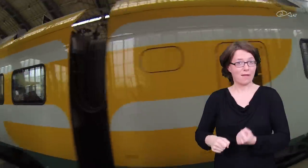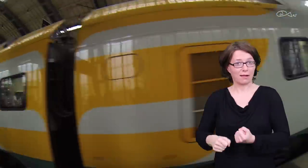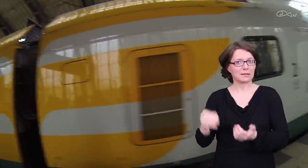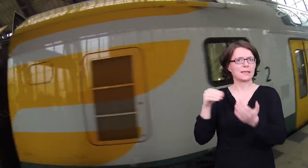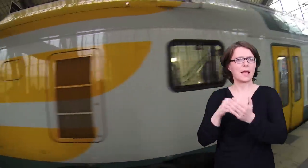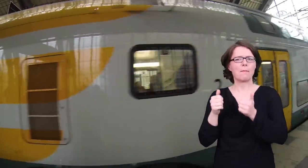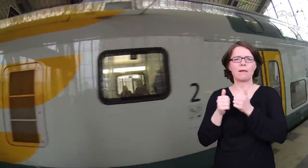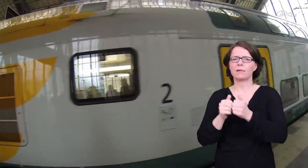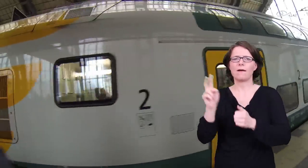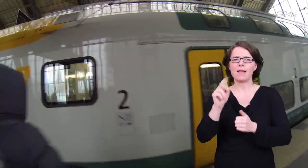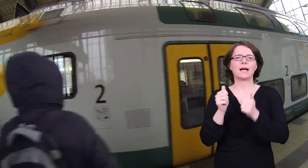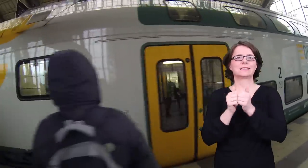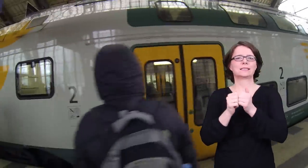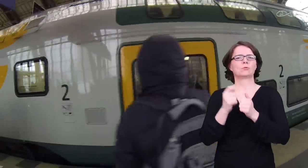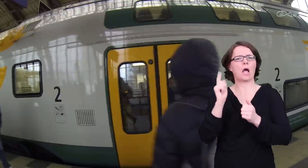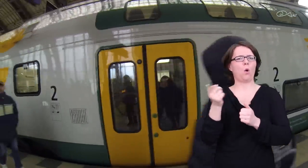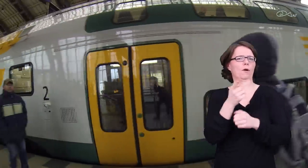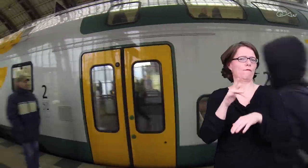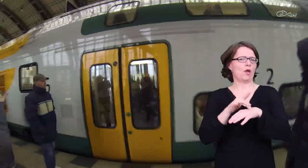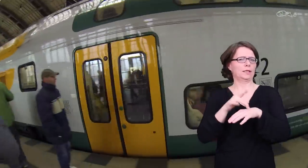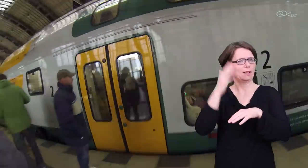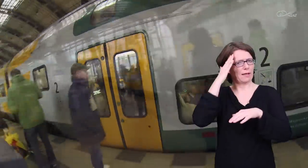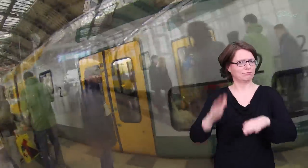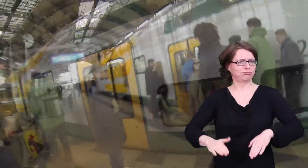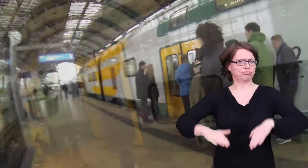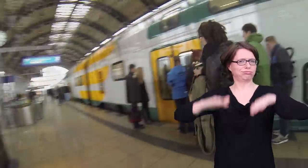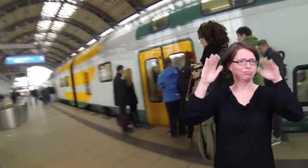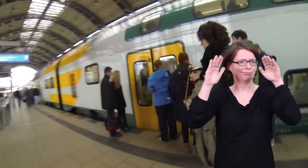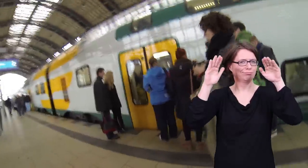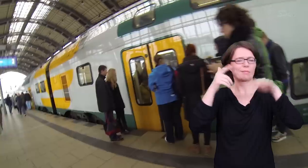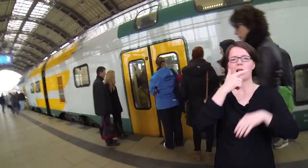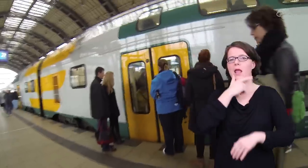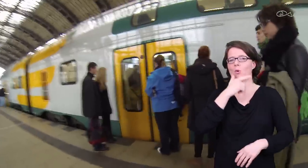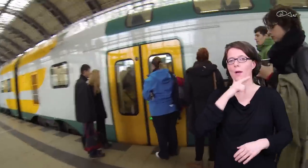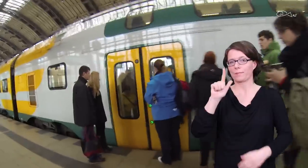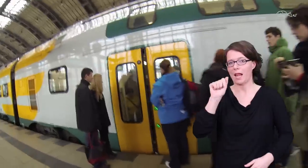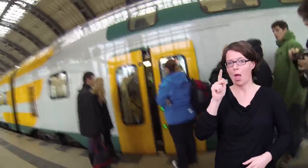Seine Assistentin ist auch seine Freundin, sie sind zusammen aufgewachsen, Laura Schwengber.